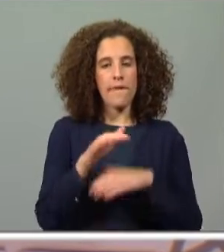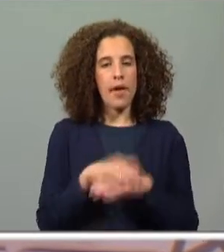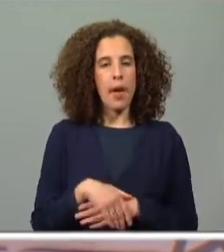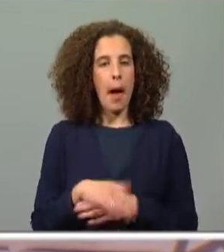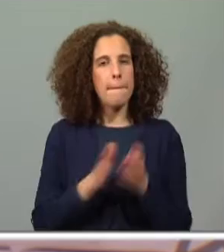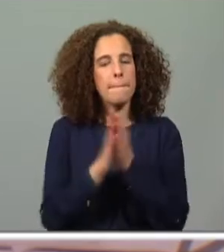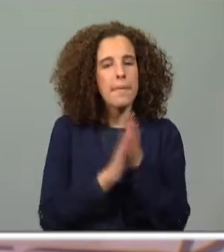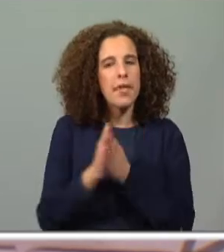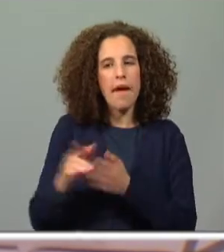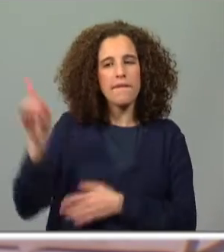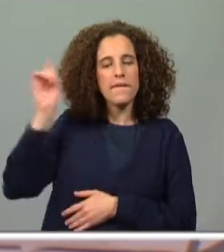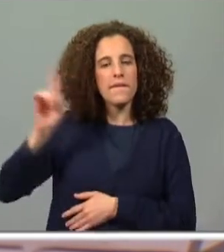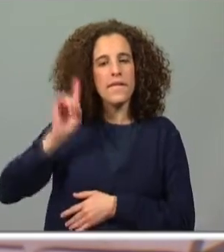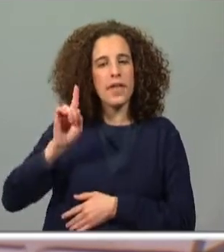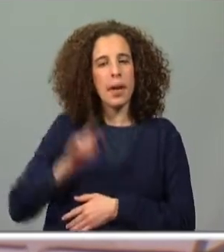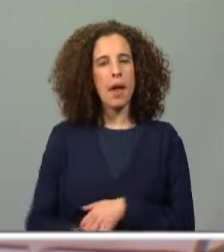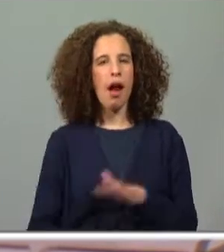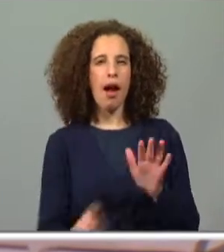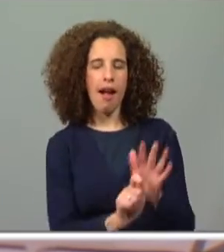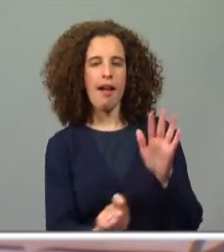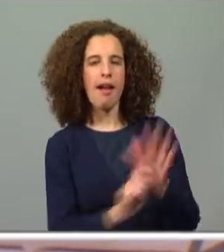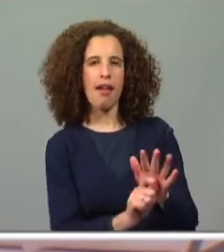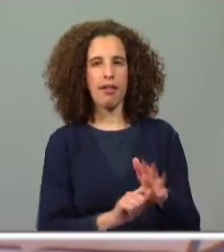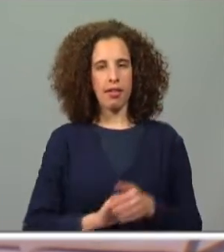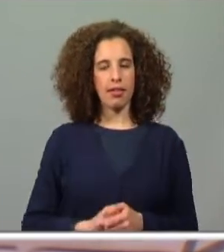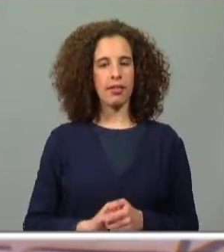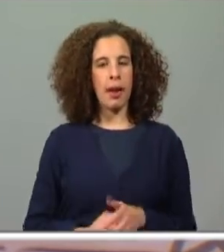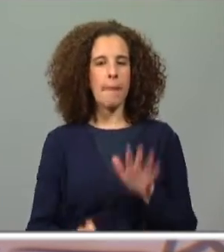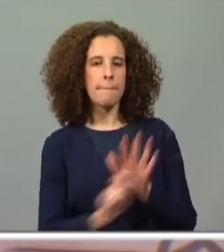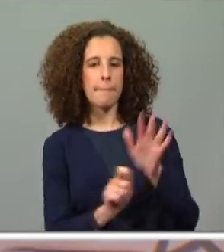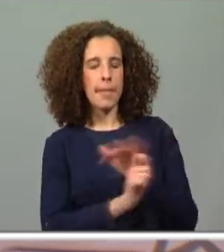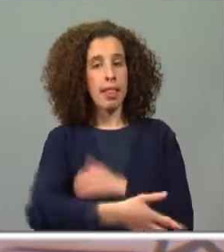desse Privilégio para as atormentar para atormentar a narradora o que é que 這個特權折磨他們折磨敘述者那是什麼